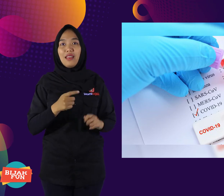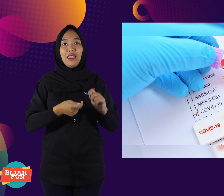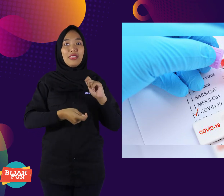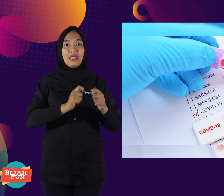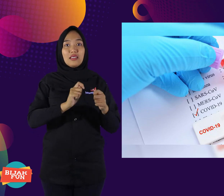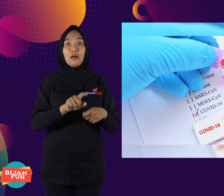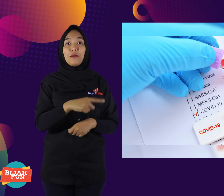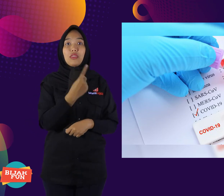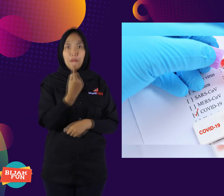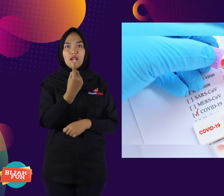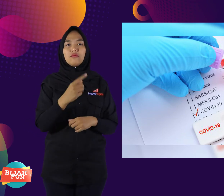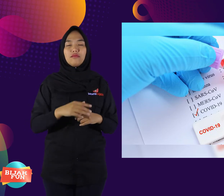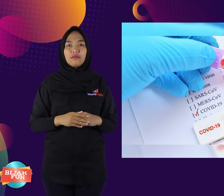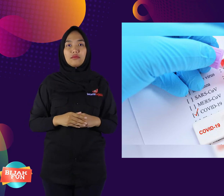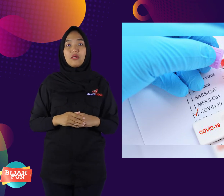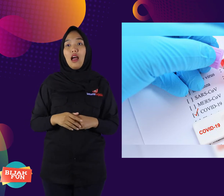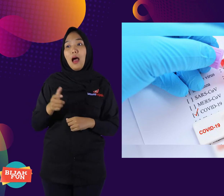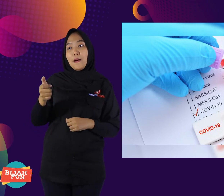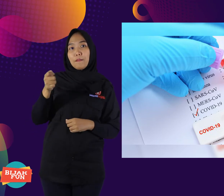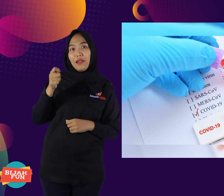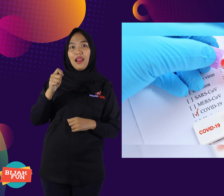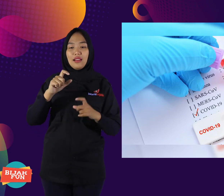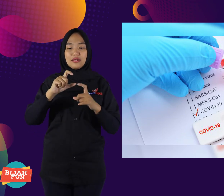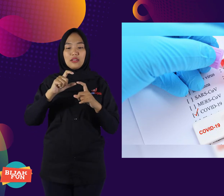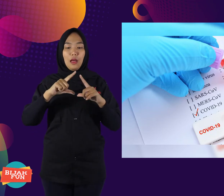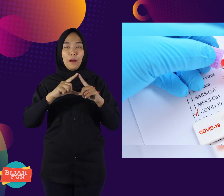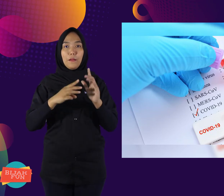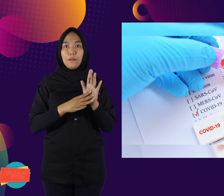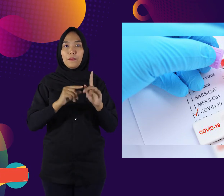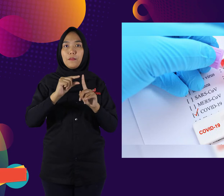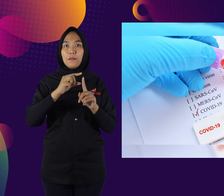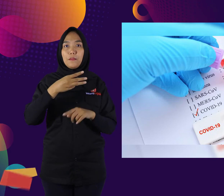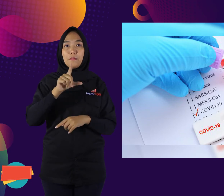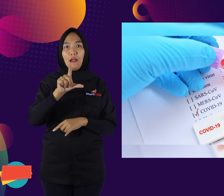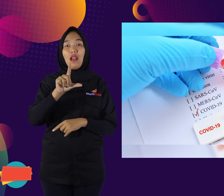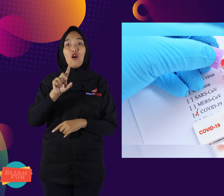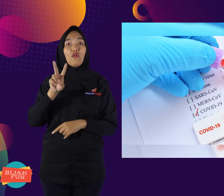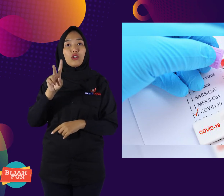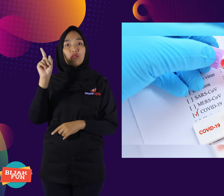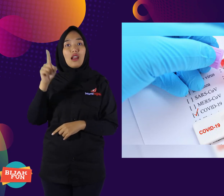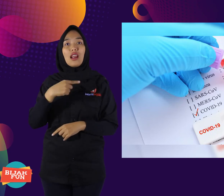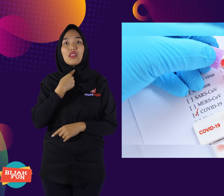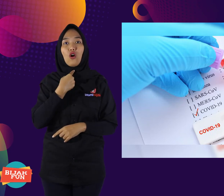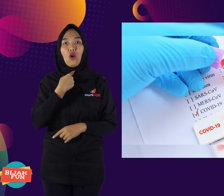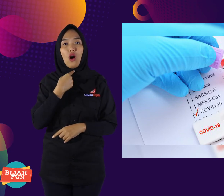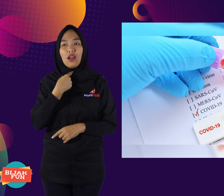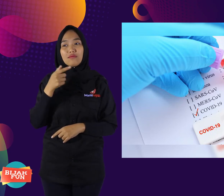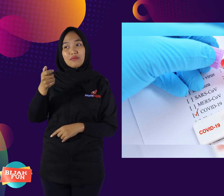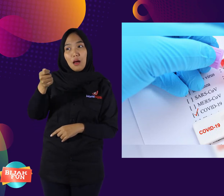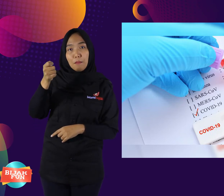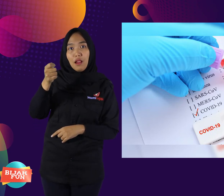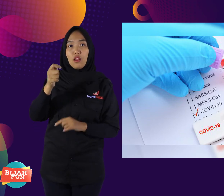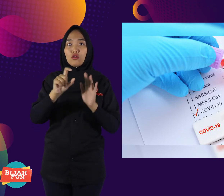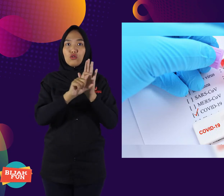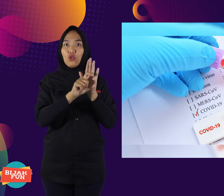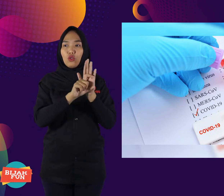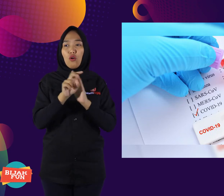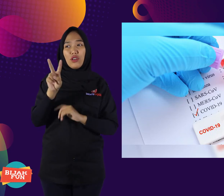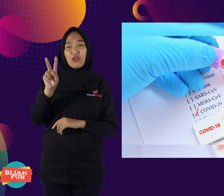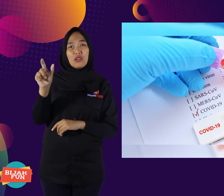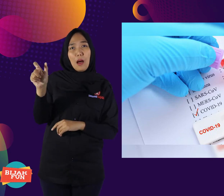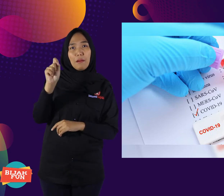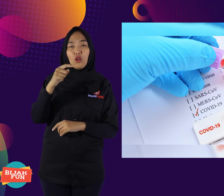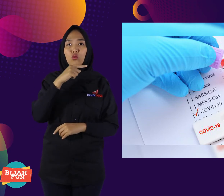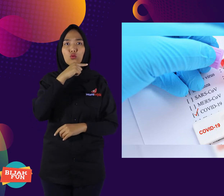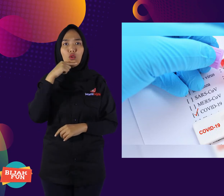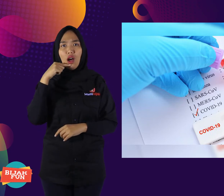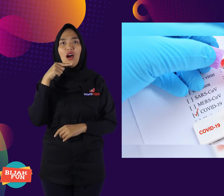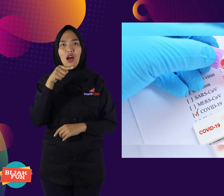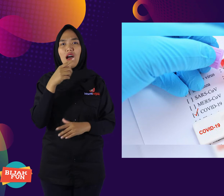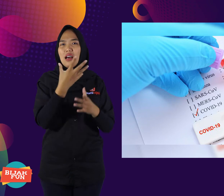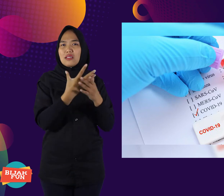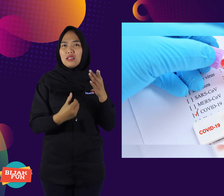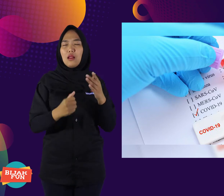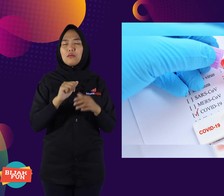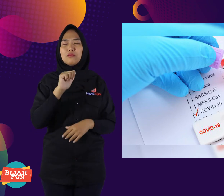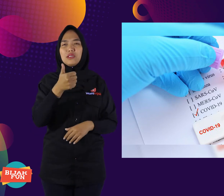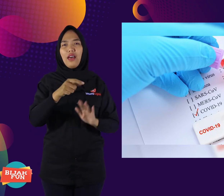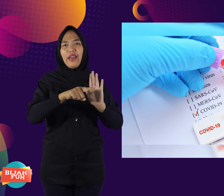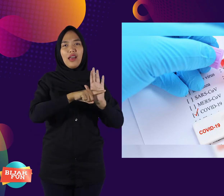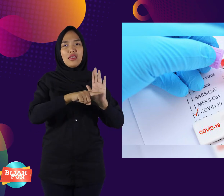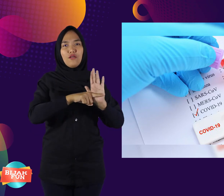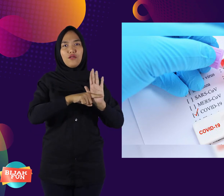Tes 1 diambil sampel cairan di tenggorokan, jika kurang banyak, hasilnya bisa negatif.